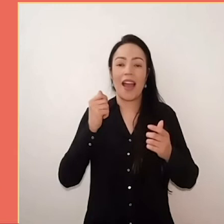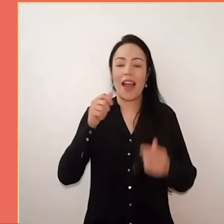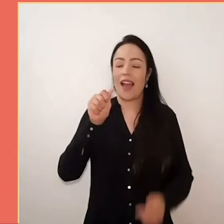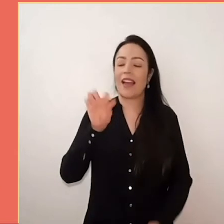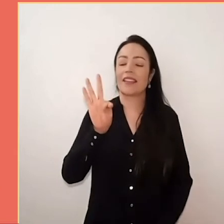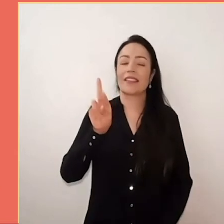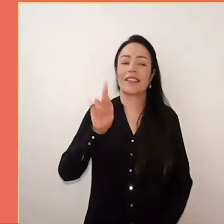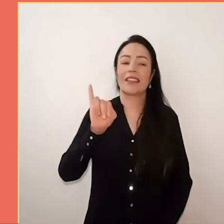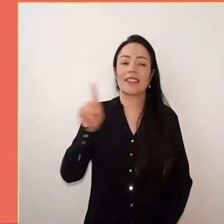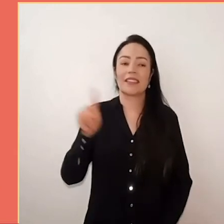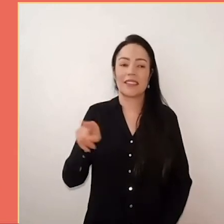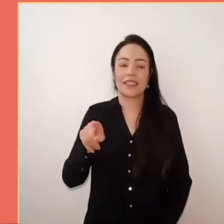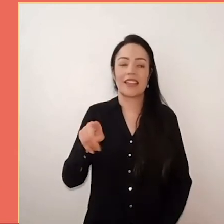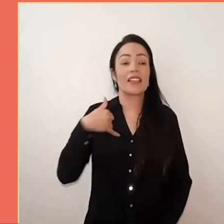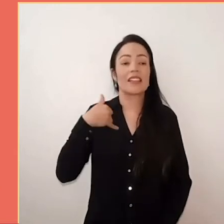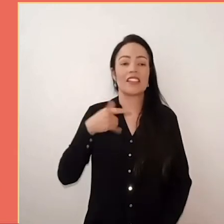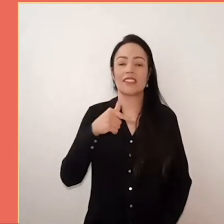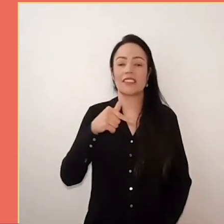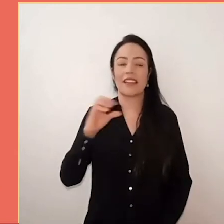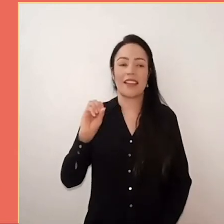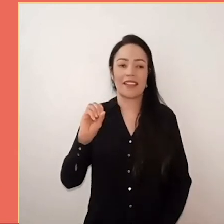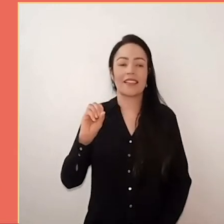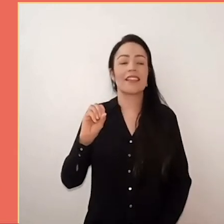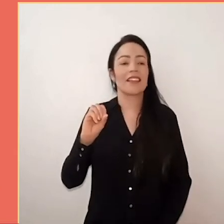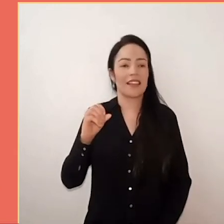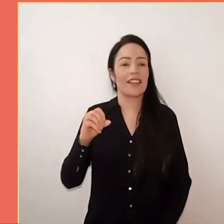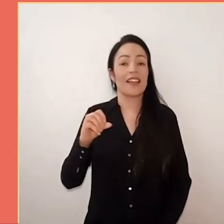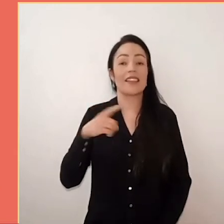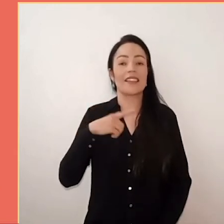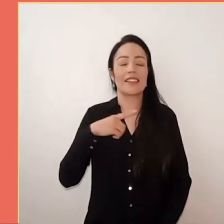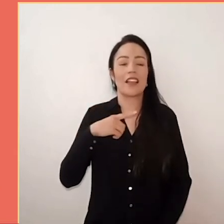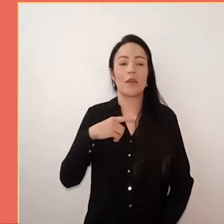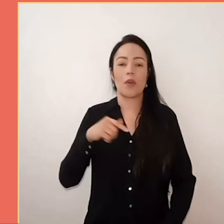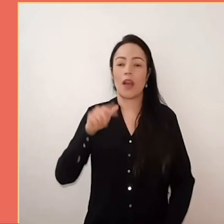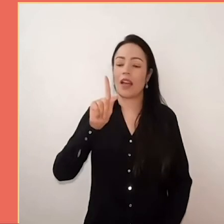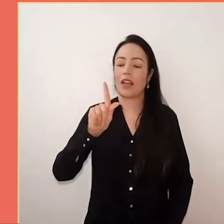a Teuda está com mais de 70 anos, é atriz do Galpão, que é um grupo que vocês devem conhecer,